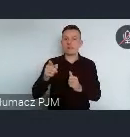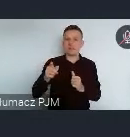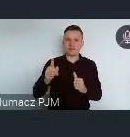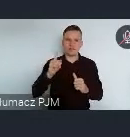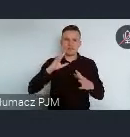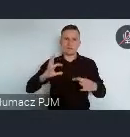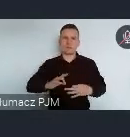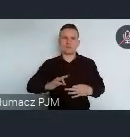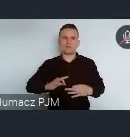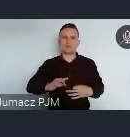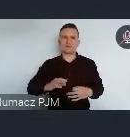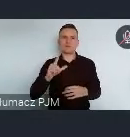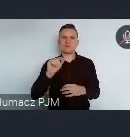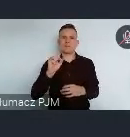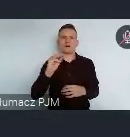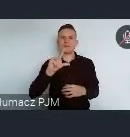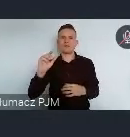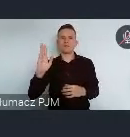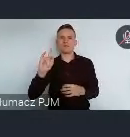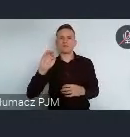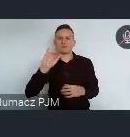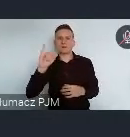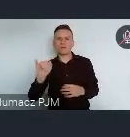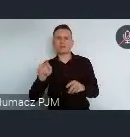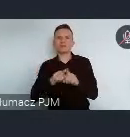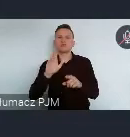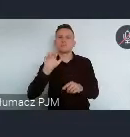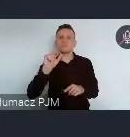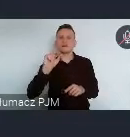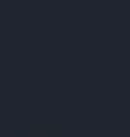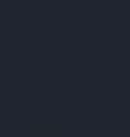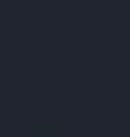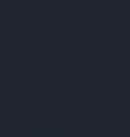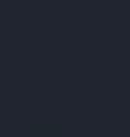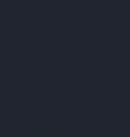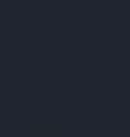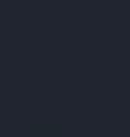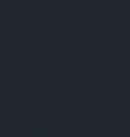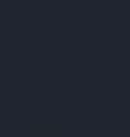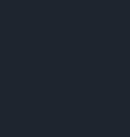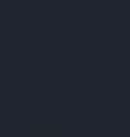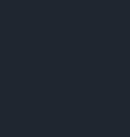i pan Bernard Piskorz, Kierownik Biura Projektów i Funduszy